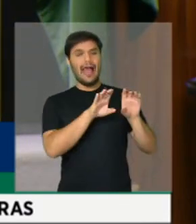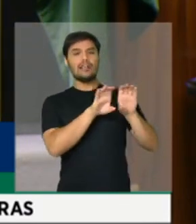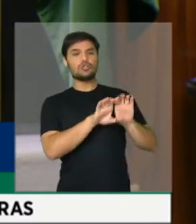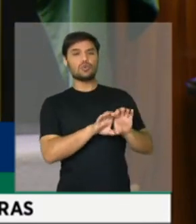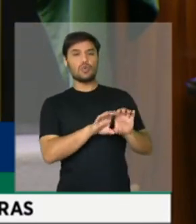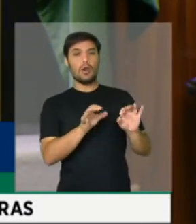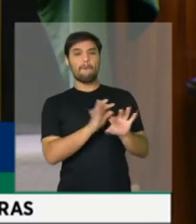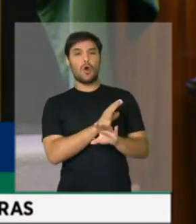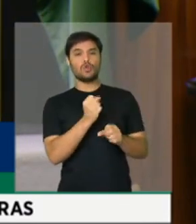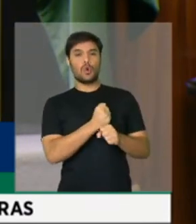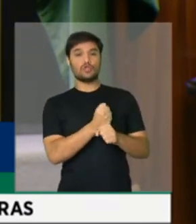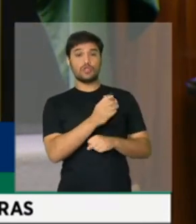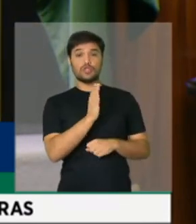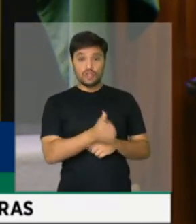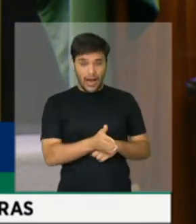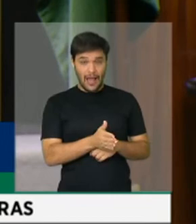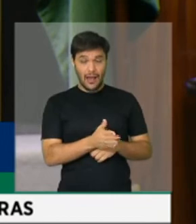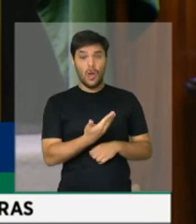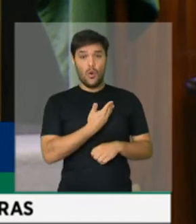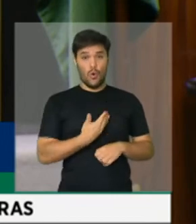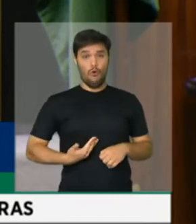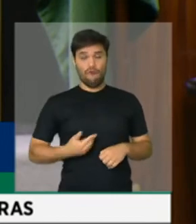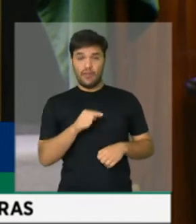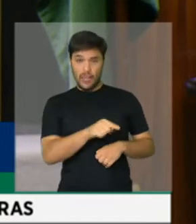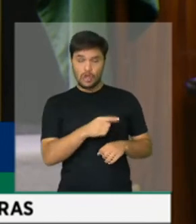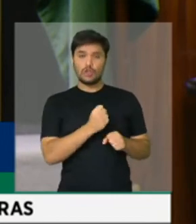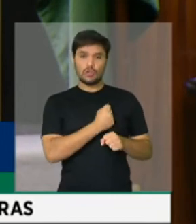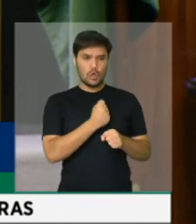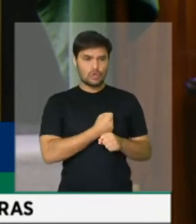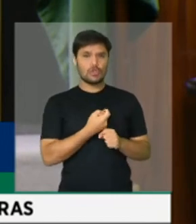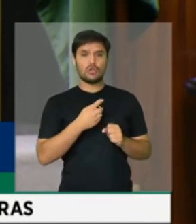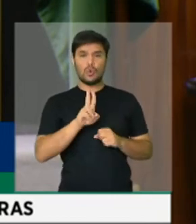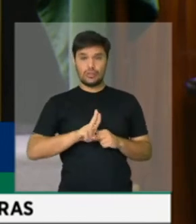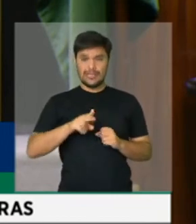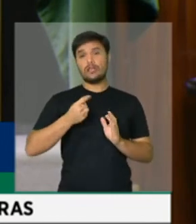PARA A POR QUE É QUE A NISSO PRIVADA NÃO CONSTRUIU AEROPORTO. NÃO, A INICIATIVA PRIVADA CHEGA QUANDO TUDO